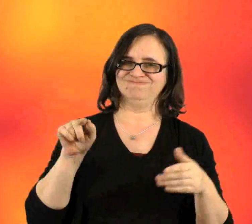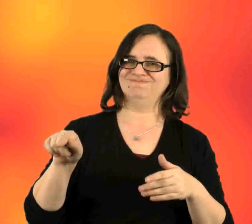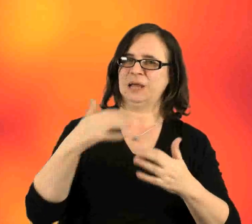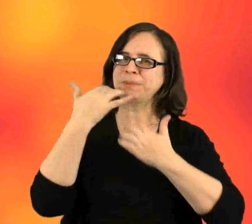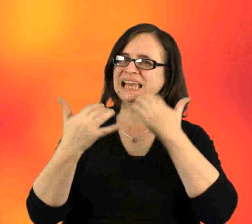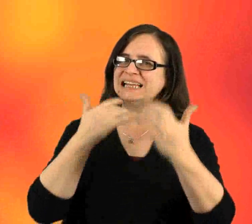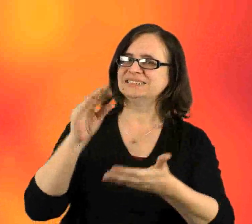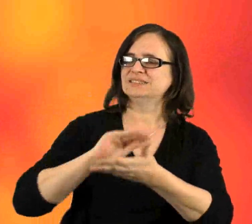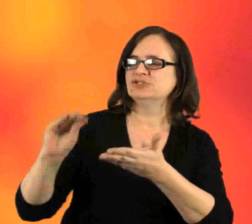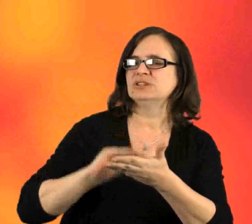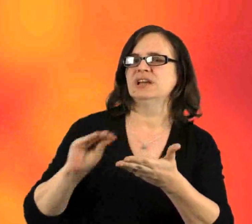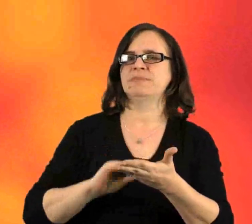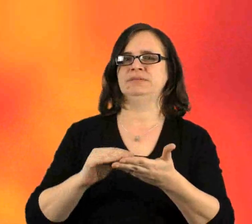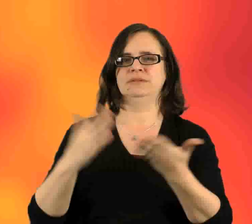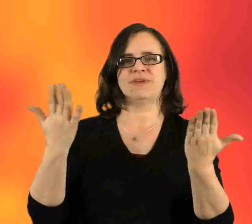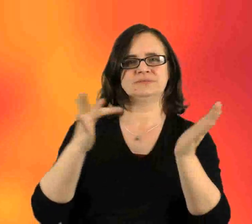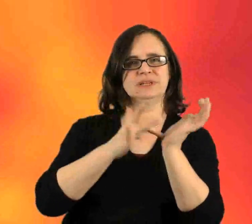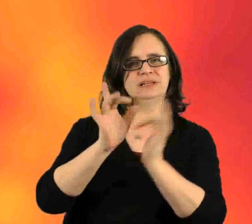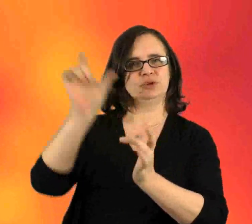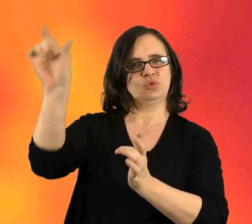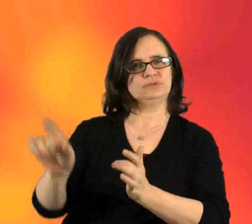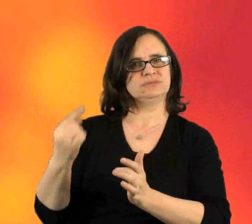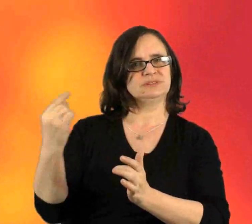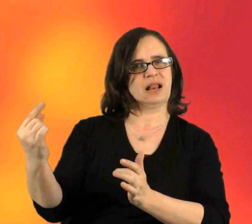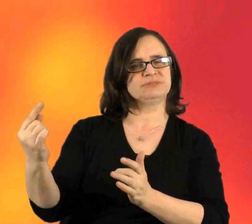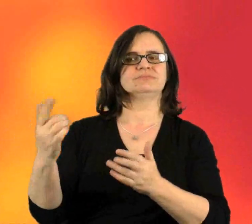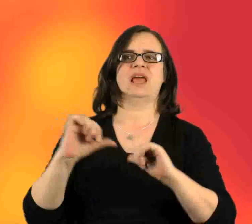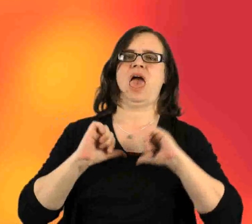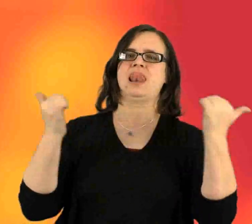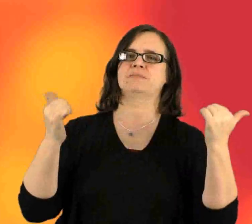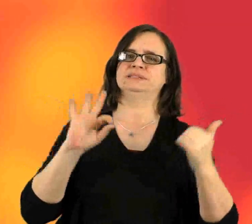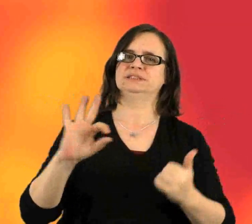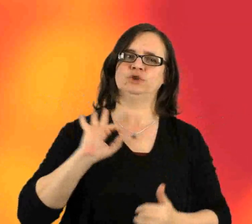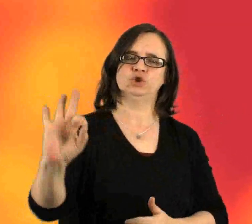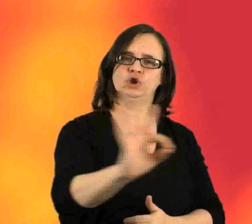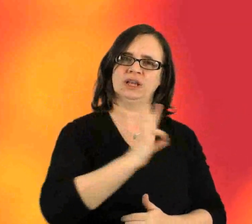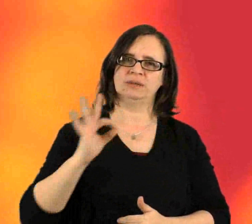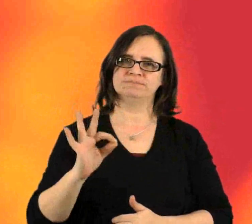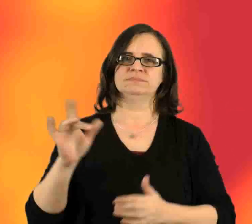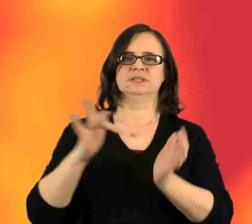Im Bericht ist aufgeschrieben Jesus lebt für uns